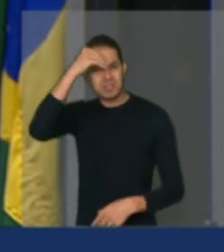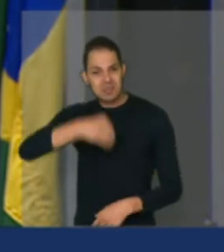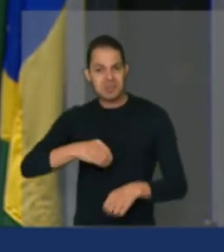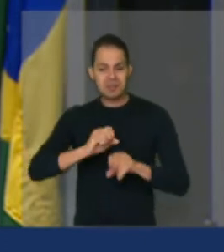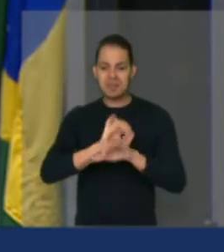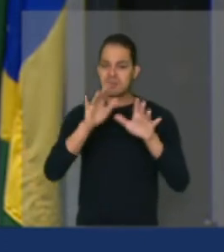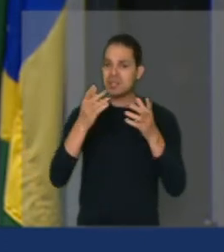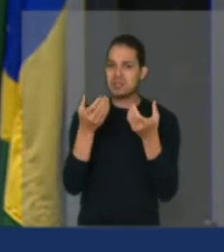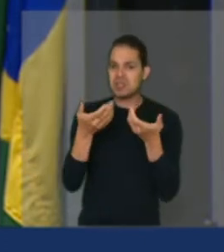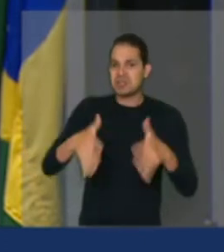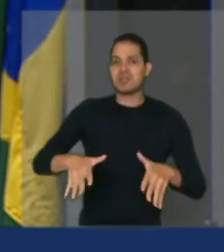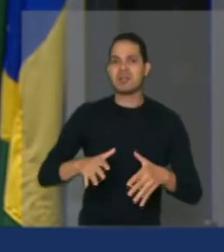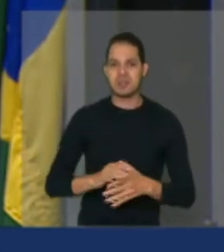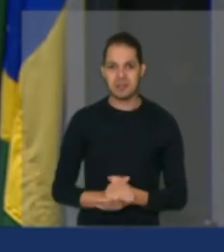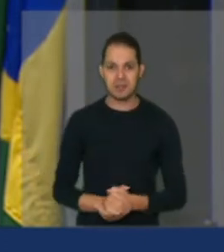PROCESSO ELEITORAL. CANALHICE